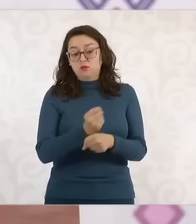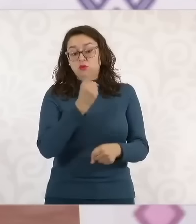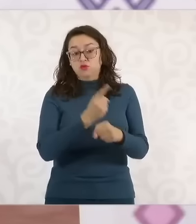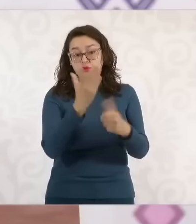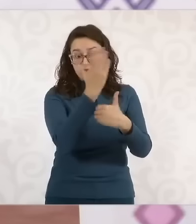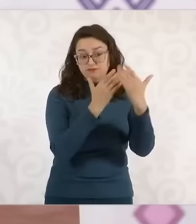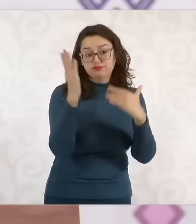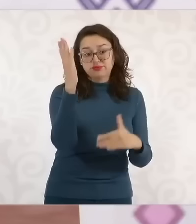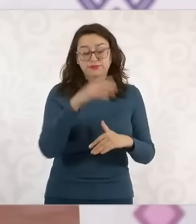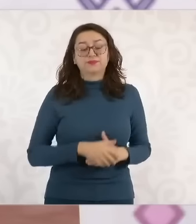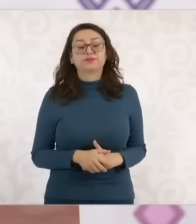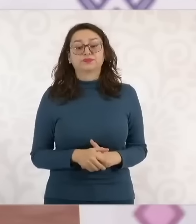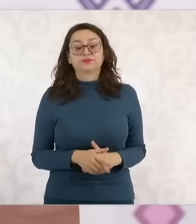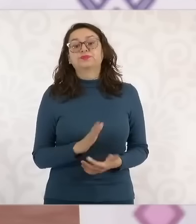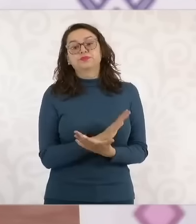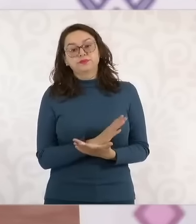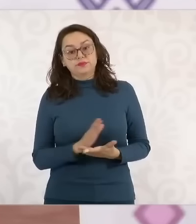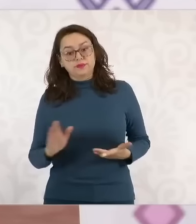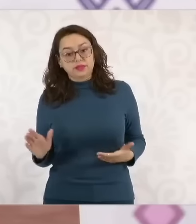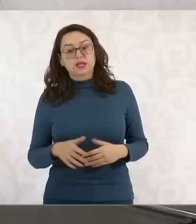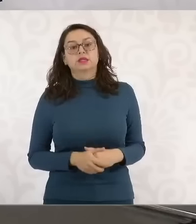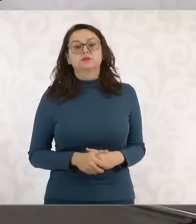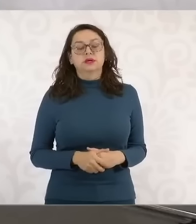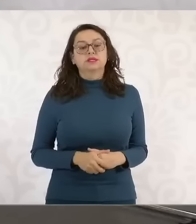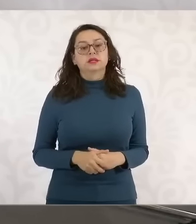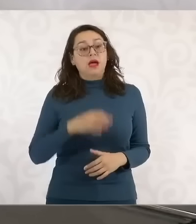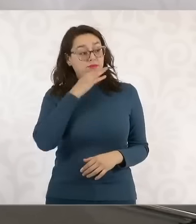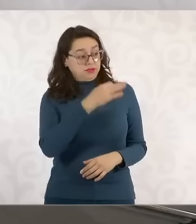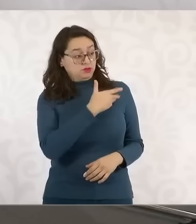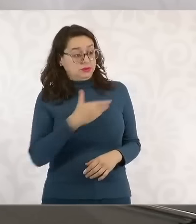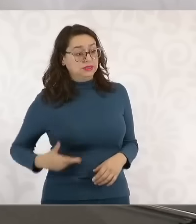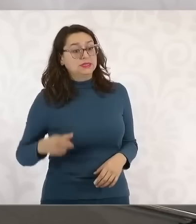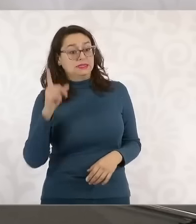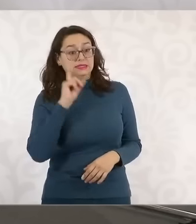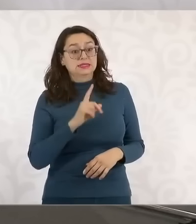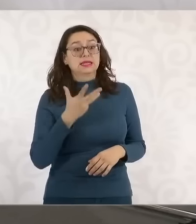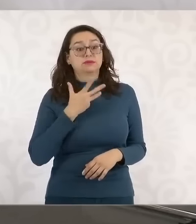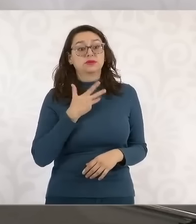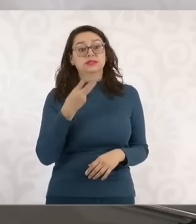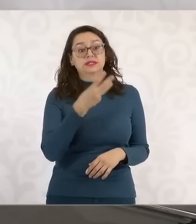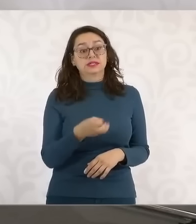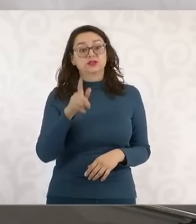incrementando la capacidad productiva, señora presidenta, con más de 378,000 toneladas al año,